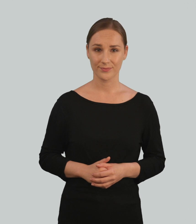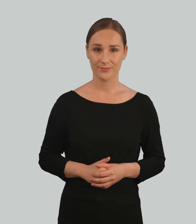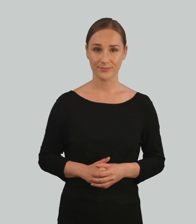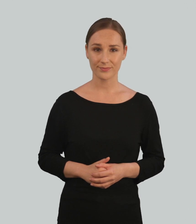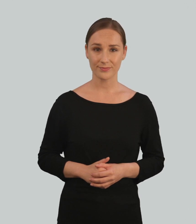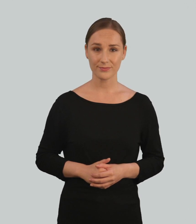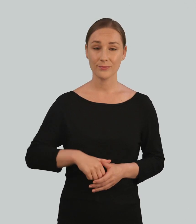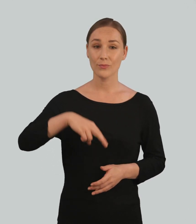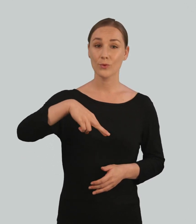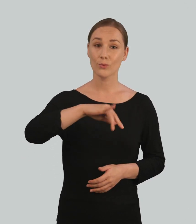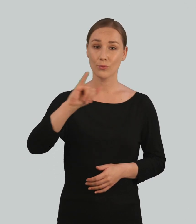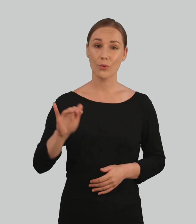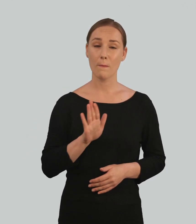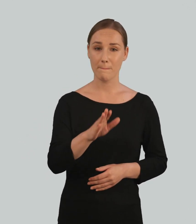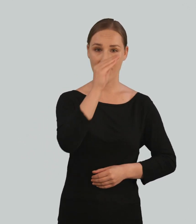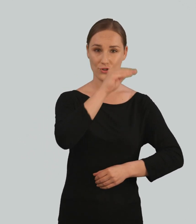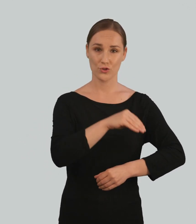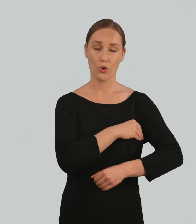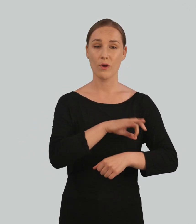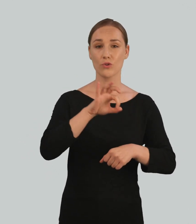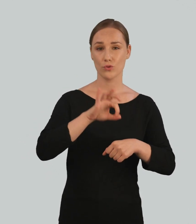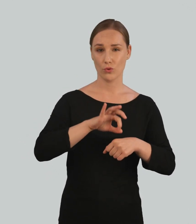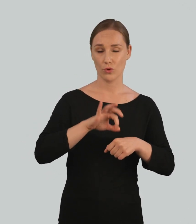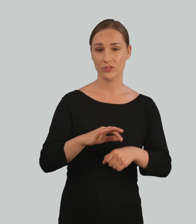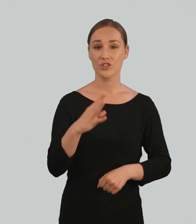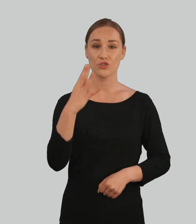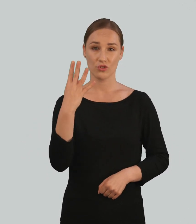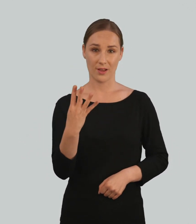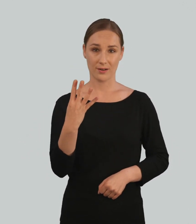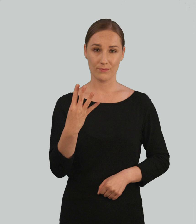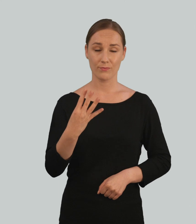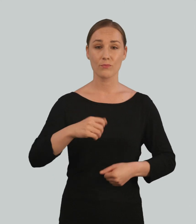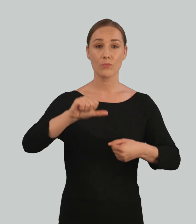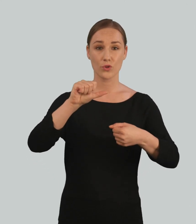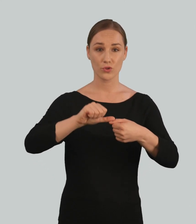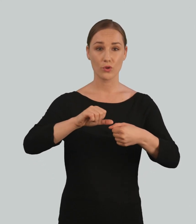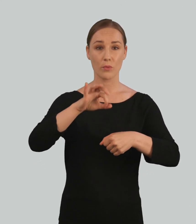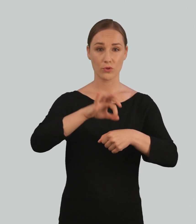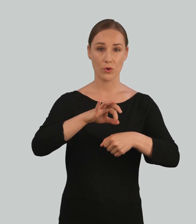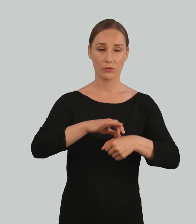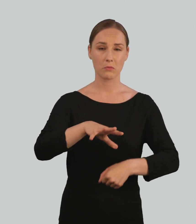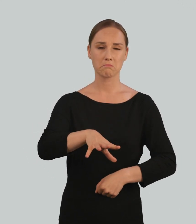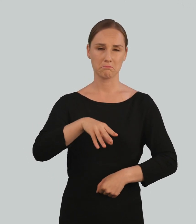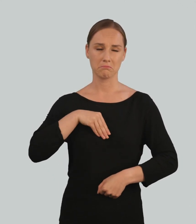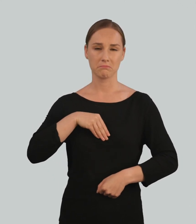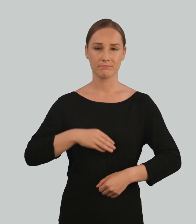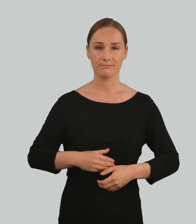Stopień doktora można uzyskać w jednej z czterech działających w UJ Szkół Doktorskich.